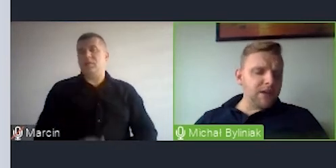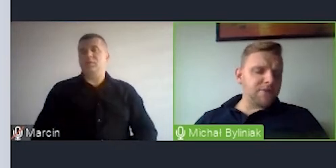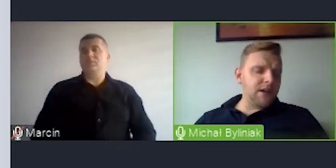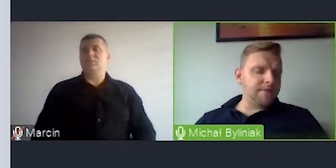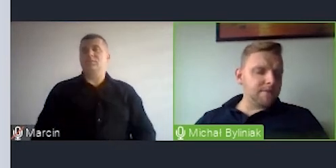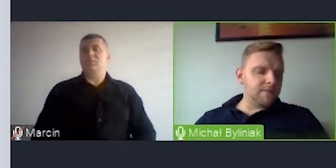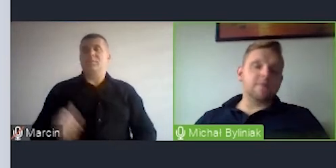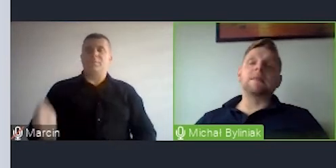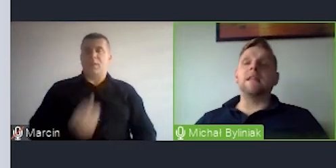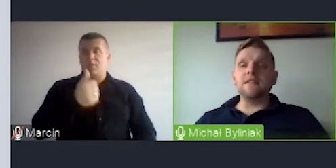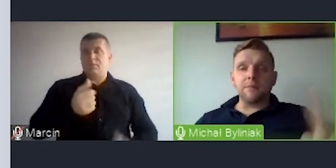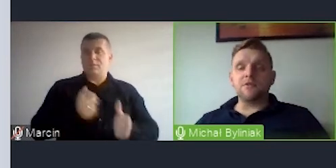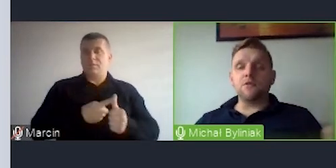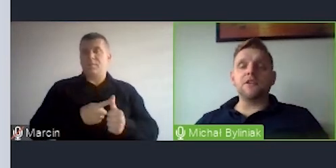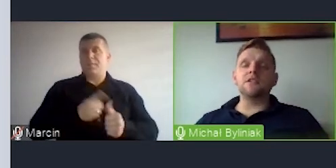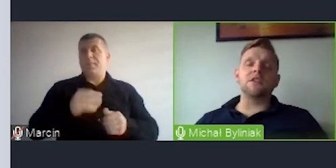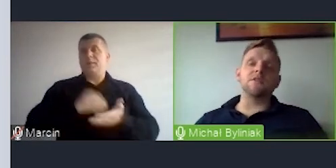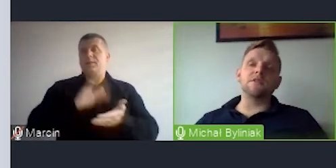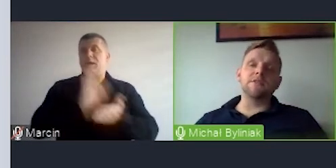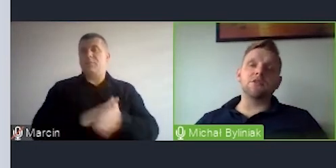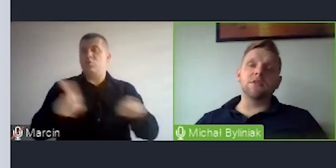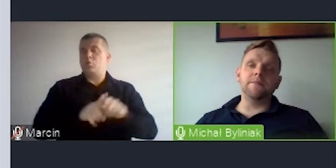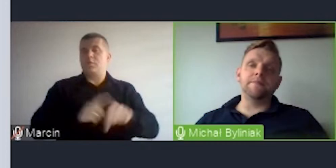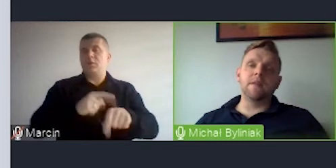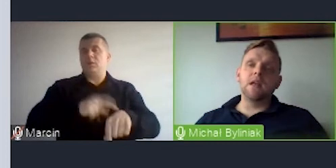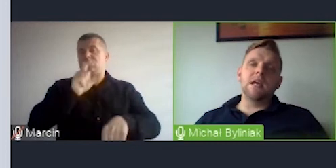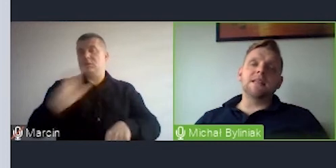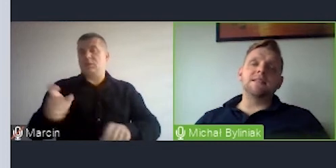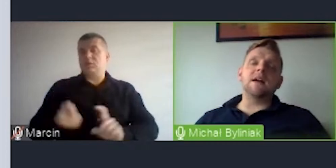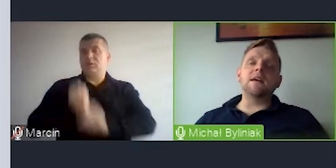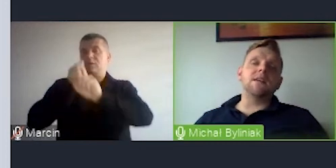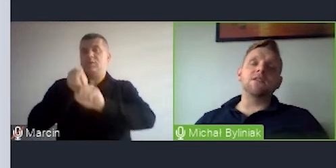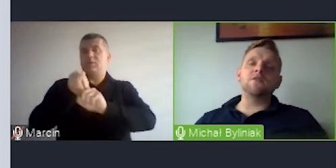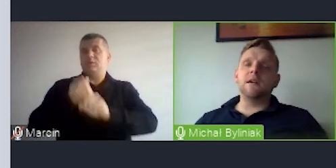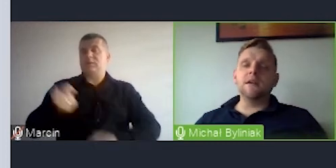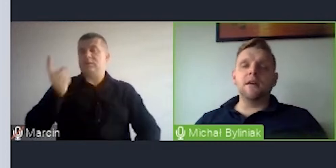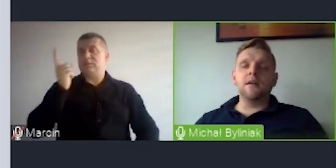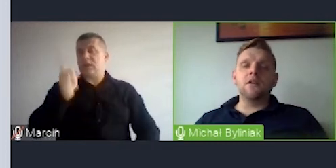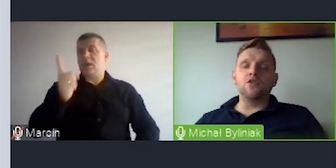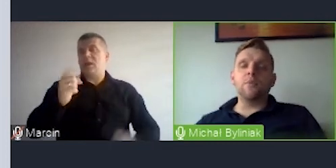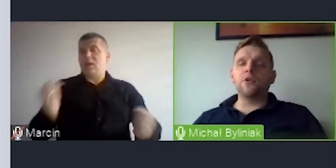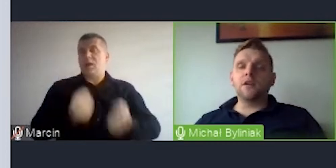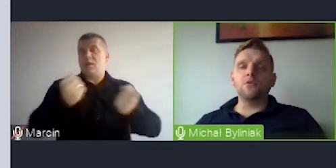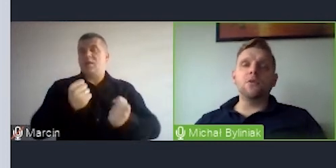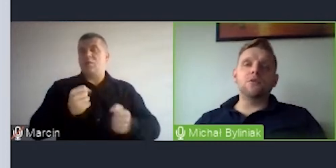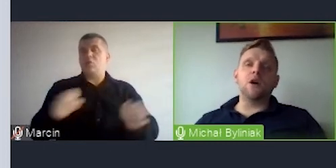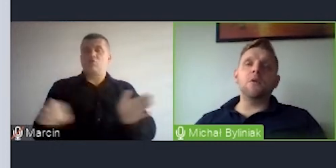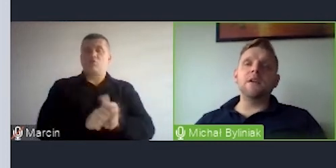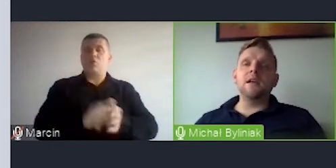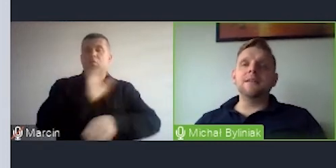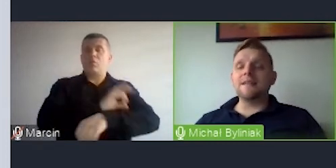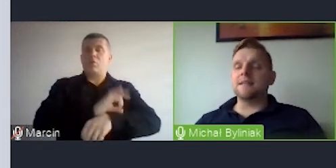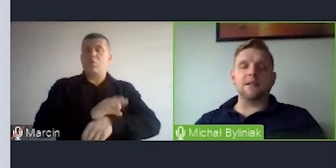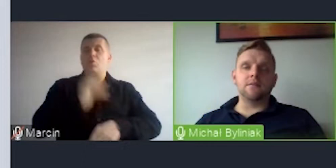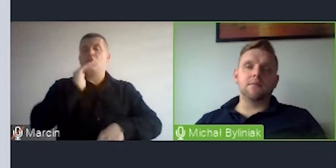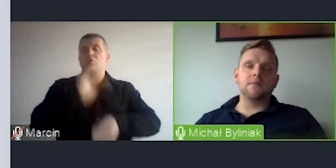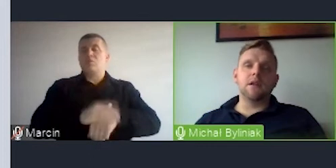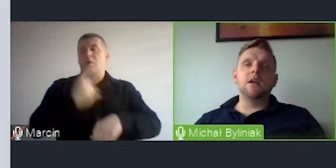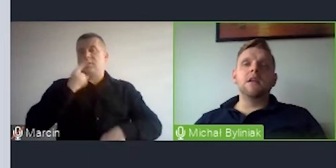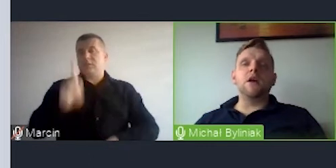Po pierwsze, ten zapis również jest czasowo zawieszony, zakaz angażowania do projektu na umowie zlecenie.